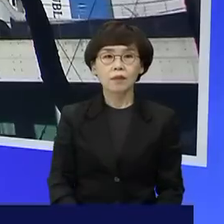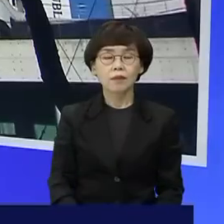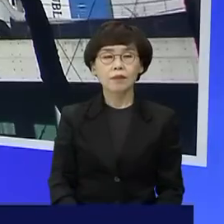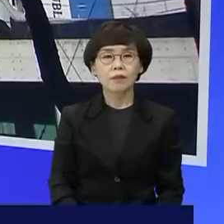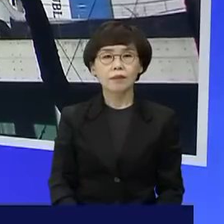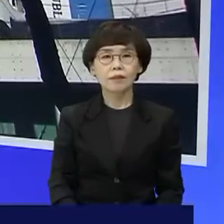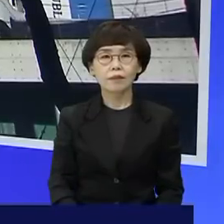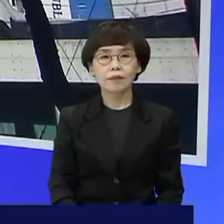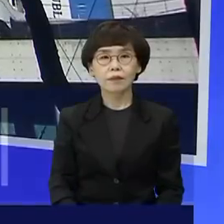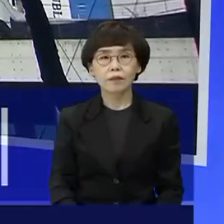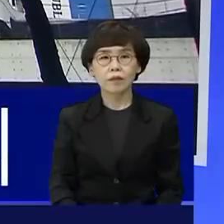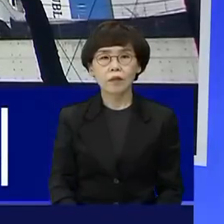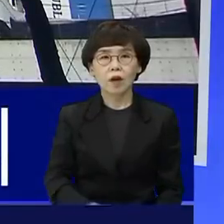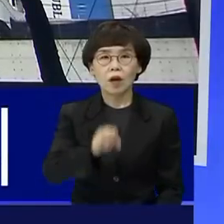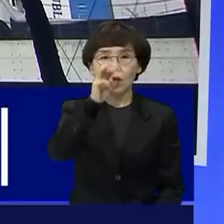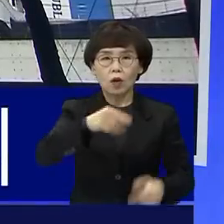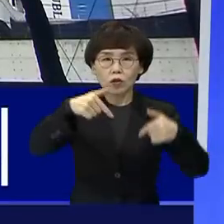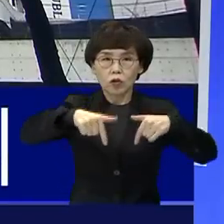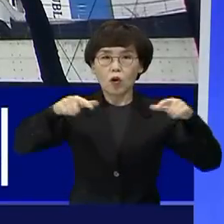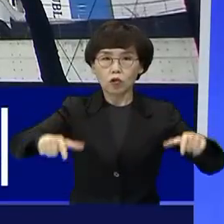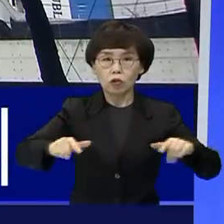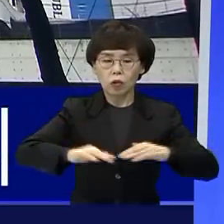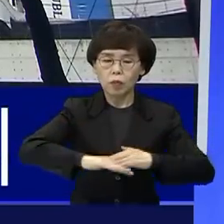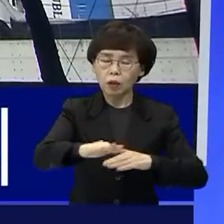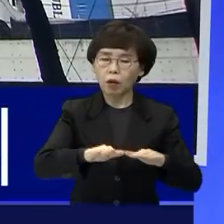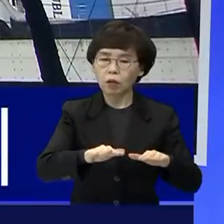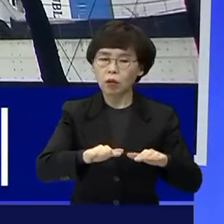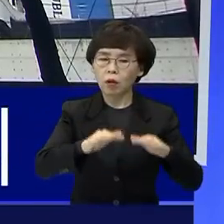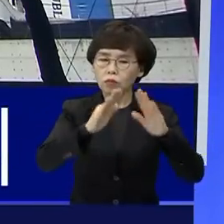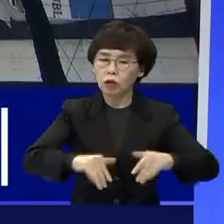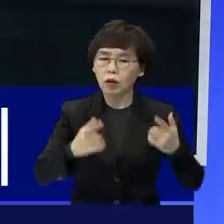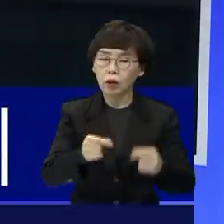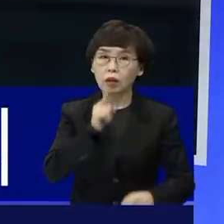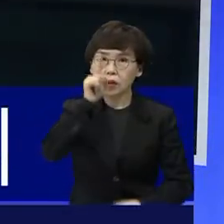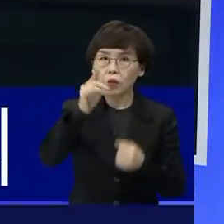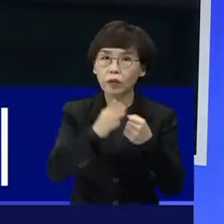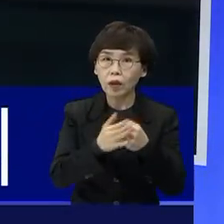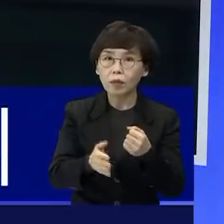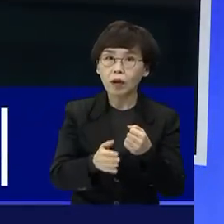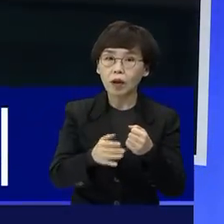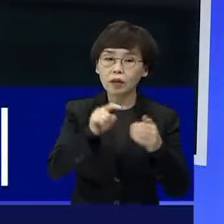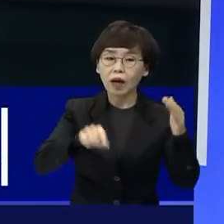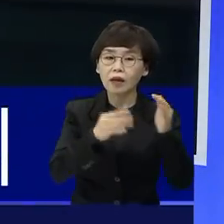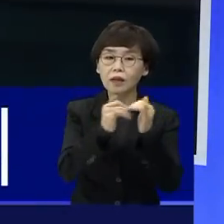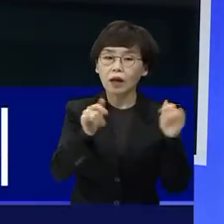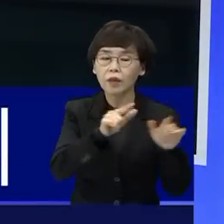광주 서구는 바닥이 무너진다는 신고가 접수돼 시민들이 대피하는 소동이 벌어진